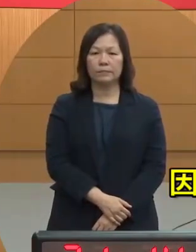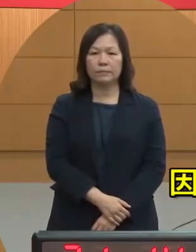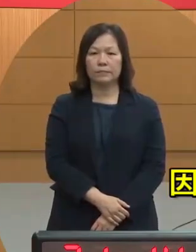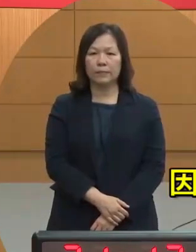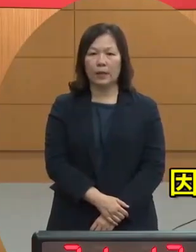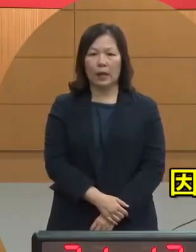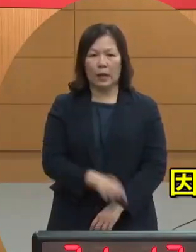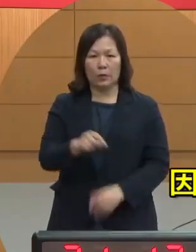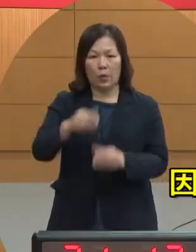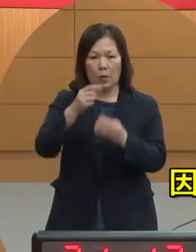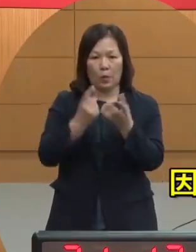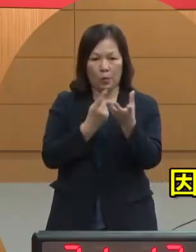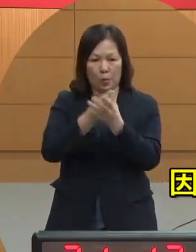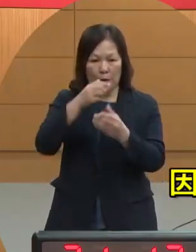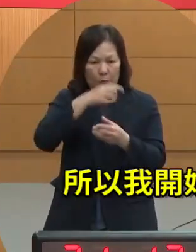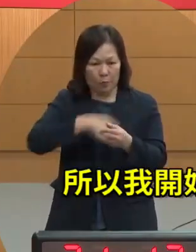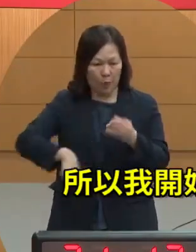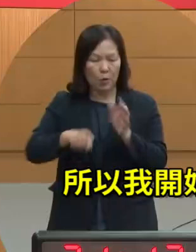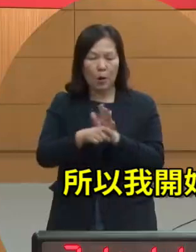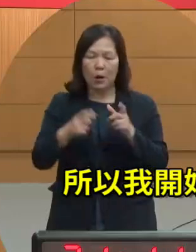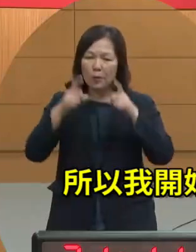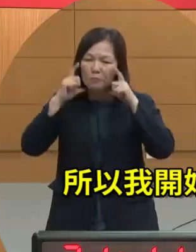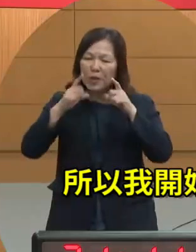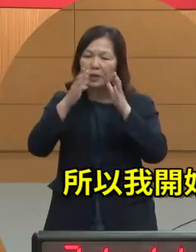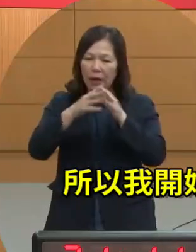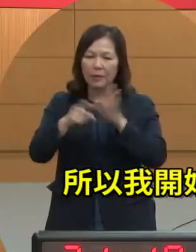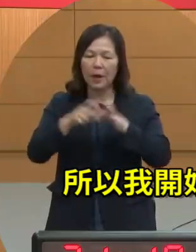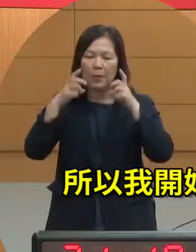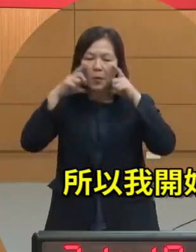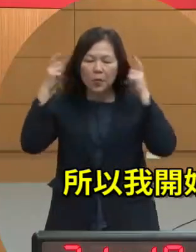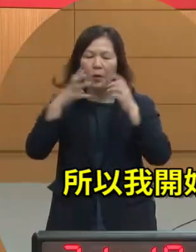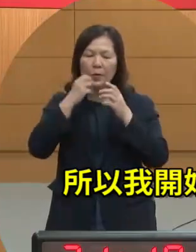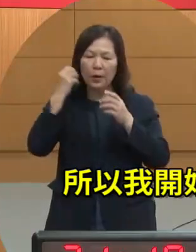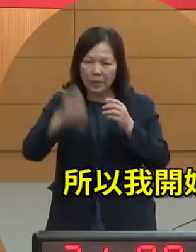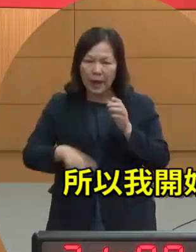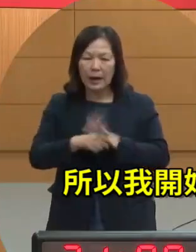因為選舉我必須要露臉 所以我開始把口罩拿下來 把帽子拿下來